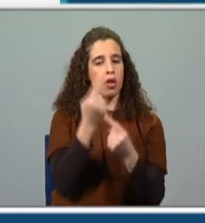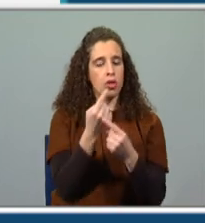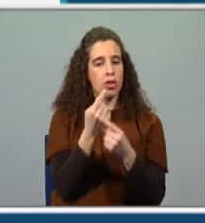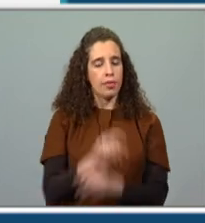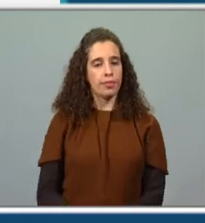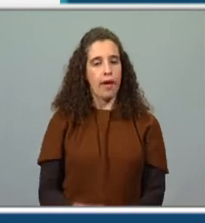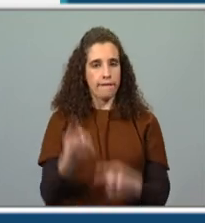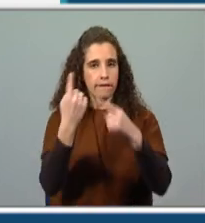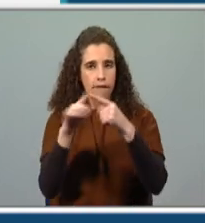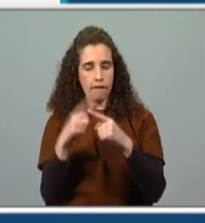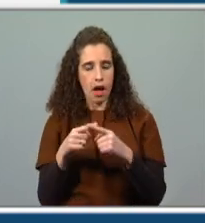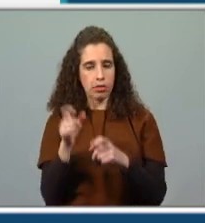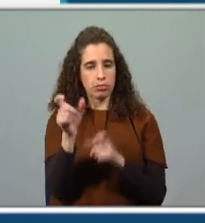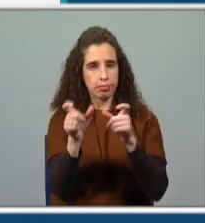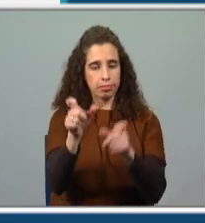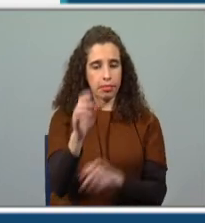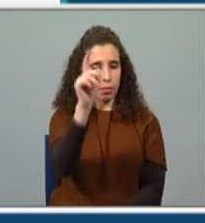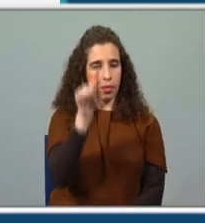algumas interjeições 一些感嘆詞